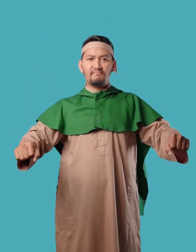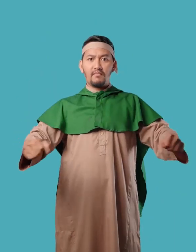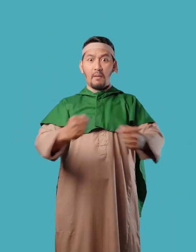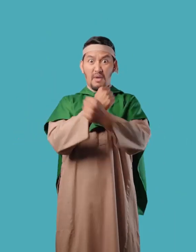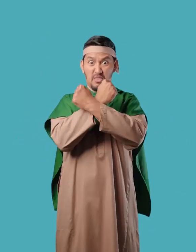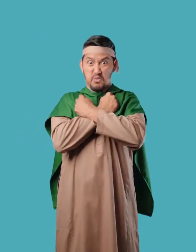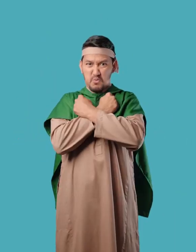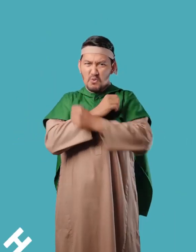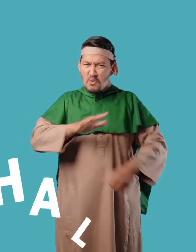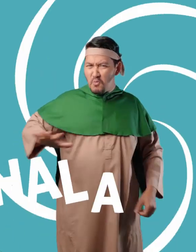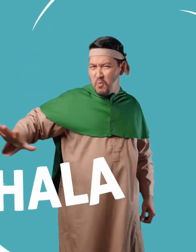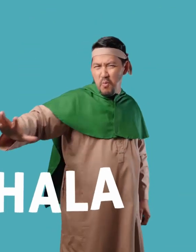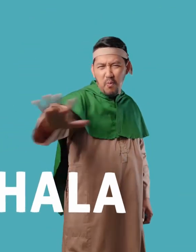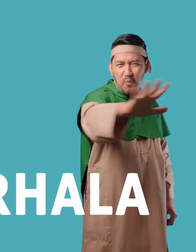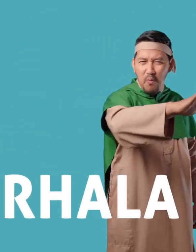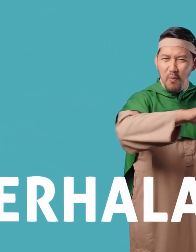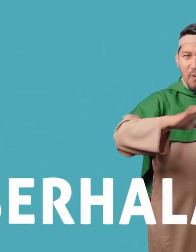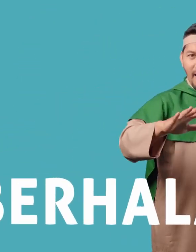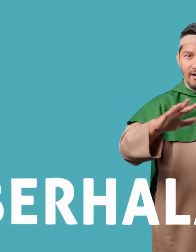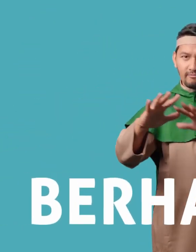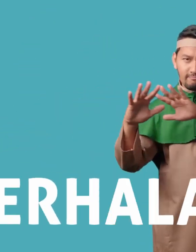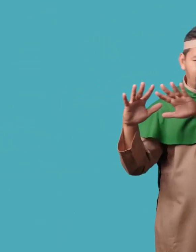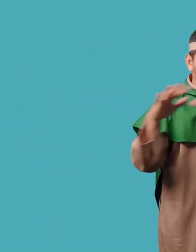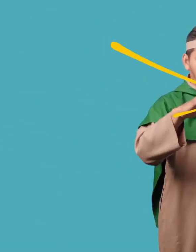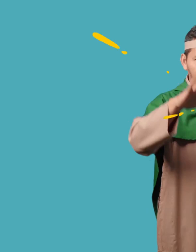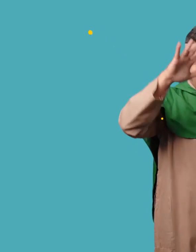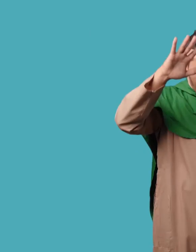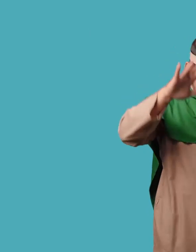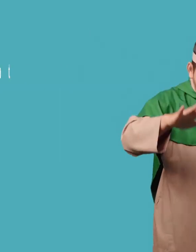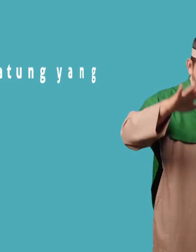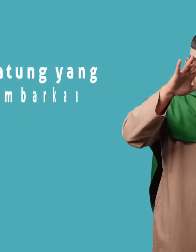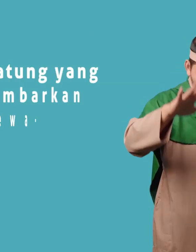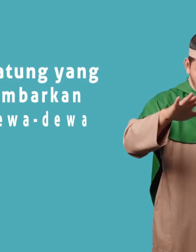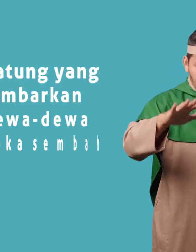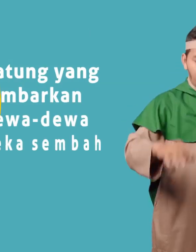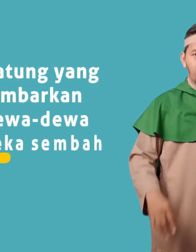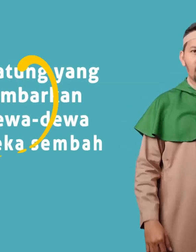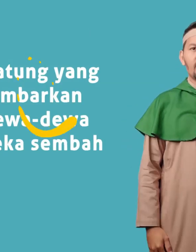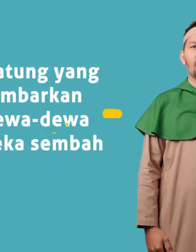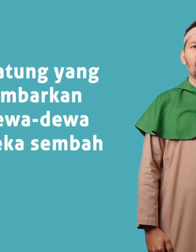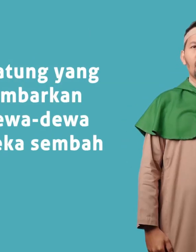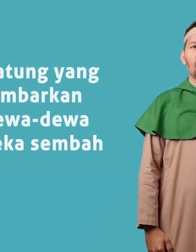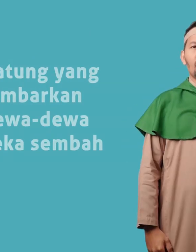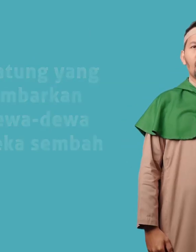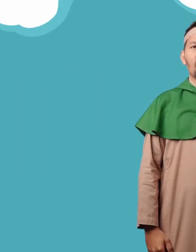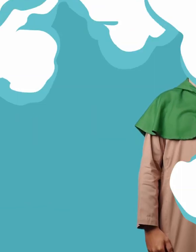Di negeri itu ada banyak berhala yaitu patung-patung yang menggambarkan wujud dewa-dewa yang mereka sembah